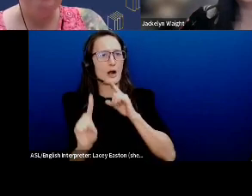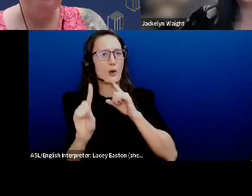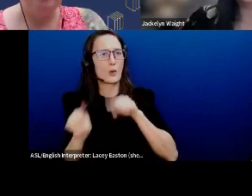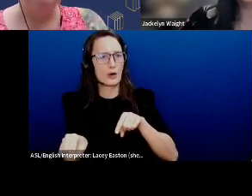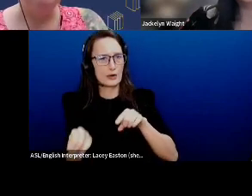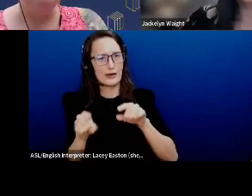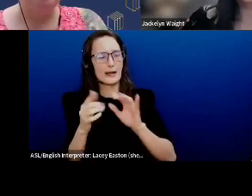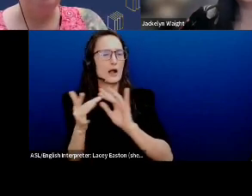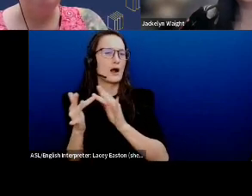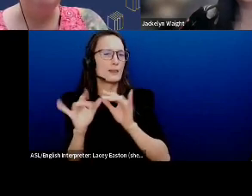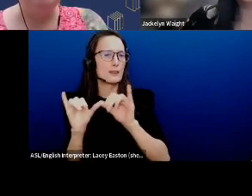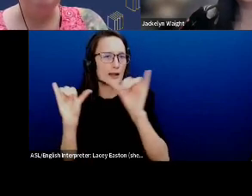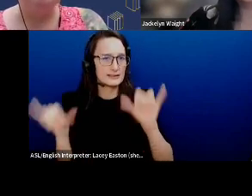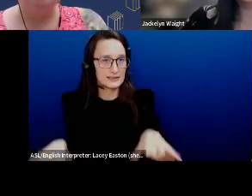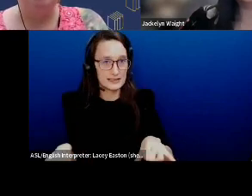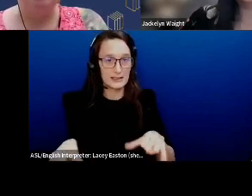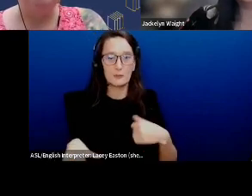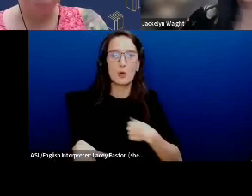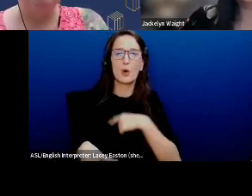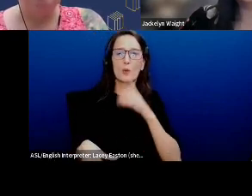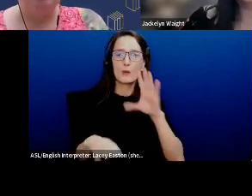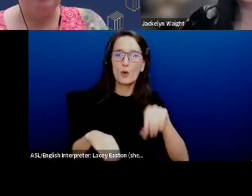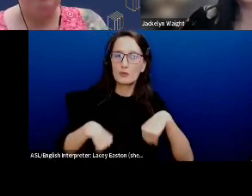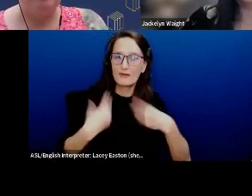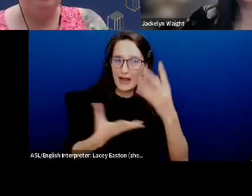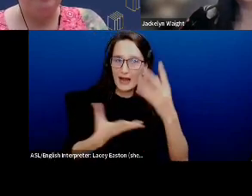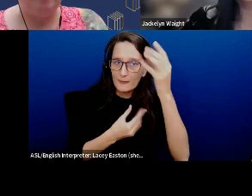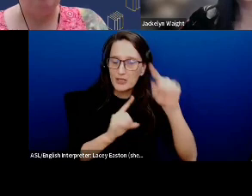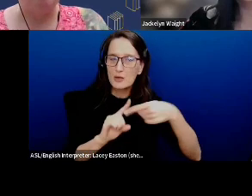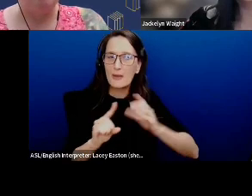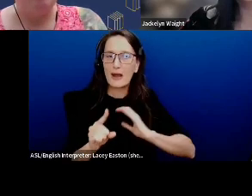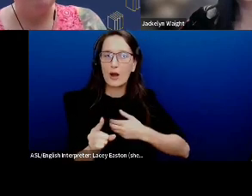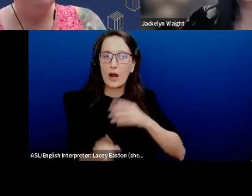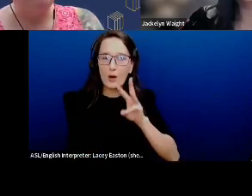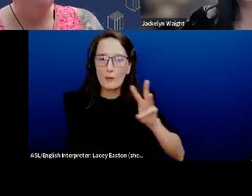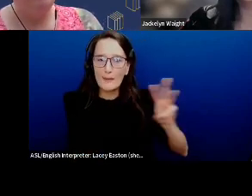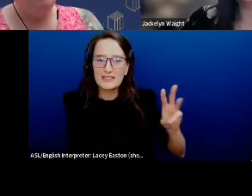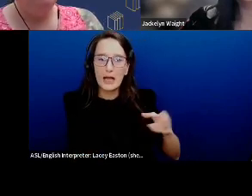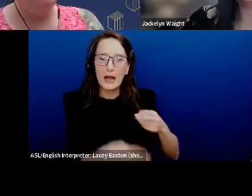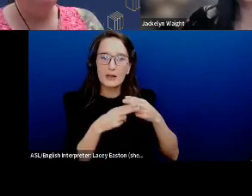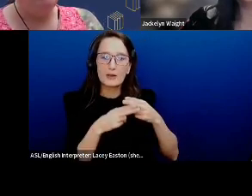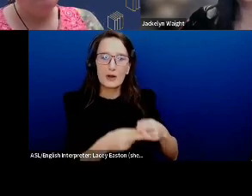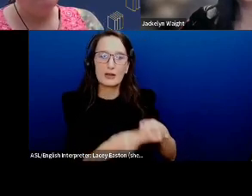sitio web, el Sistema de Pedido y Distribución de Materiales Instruccionales (IMODS). El